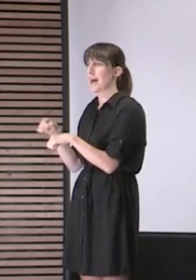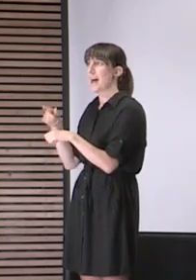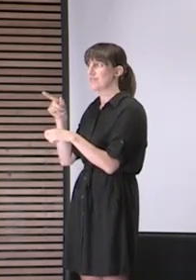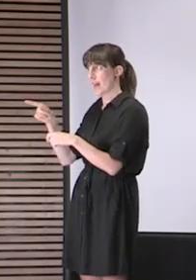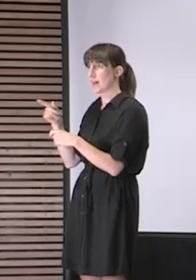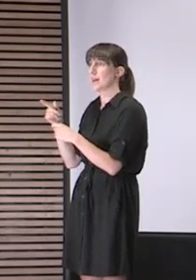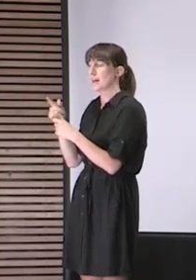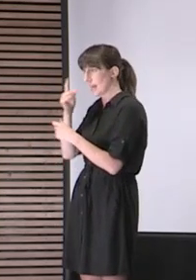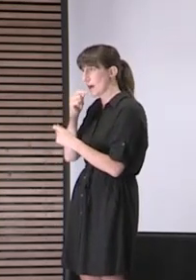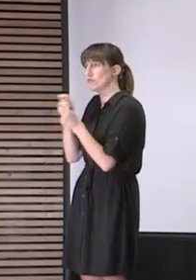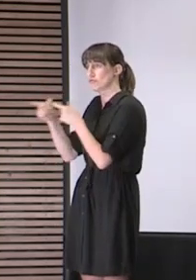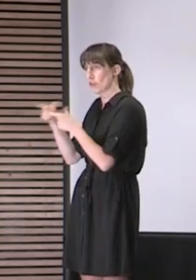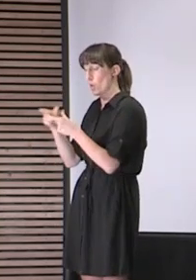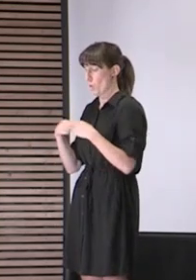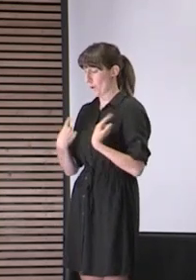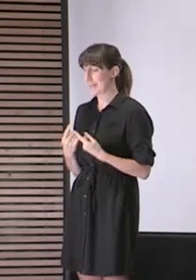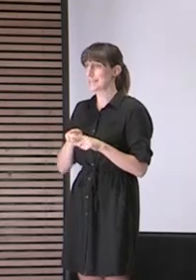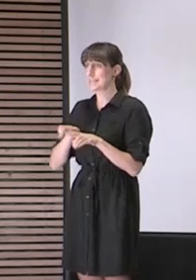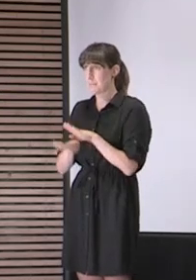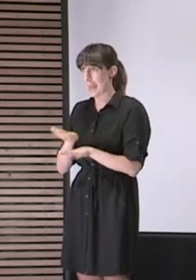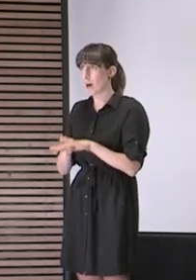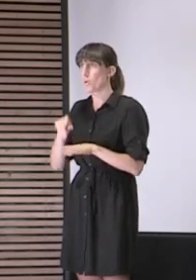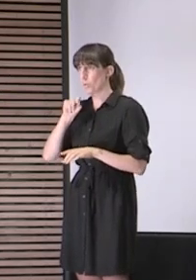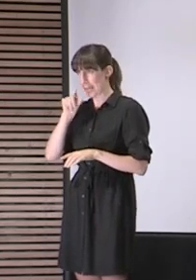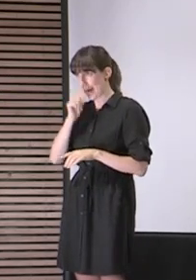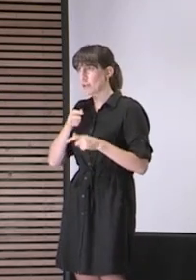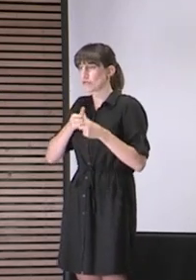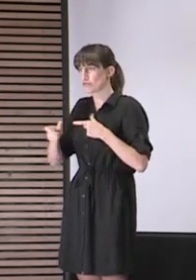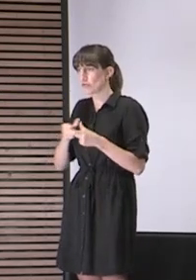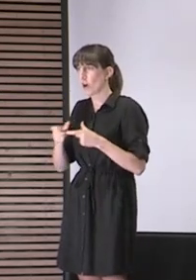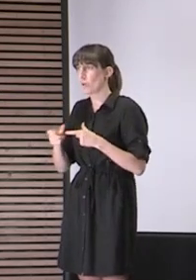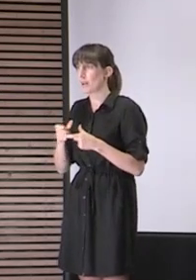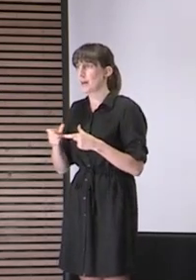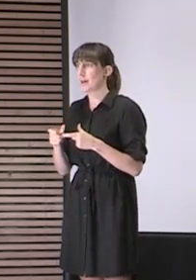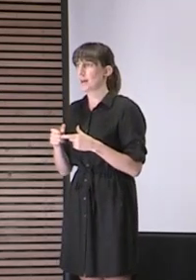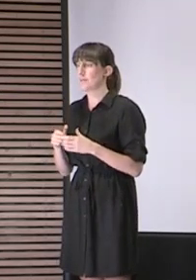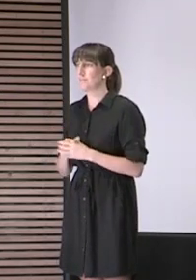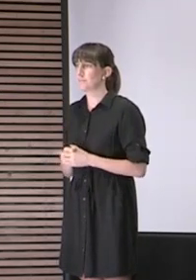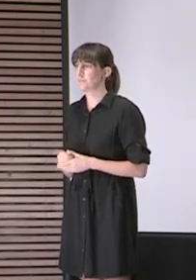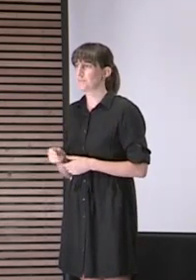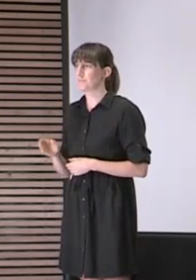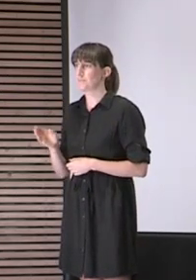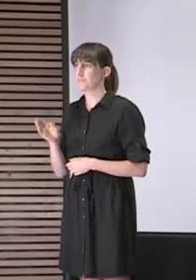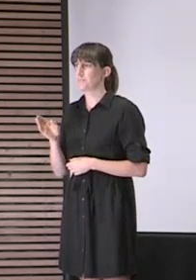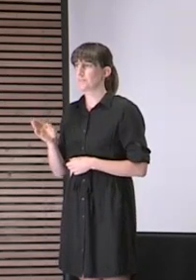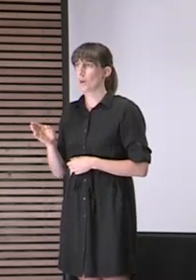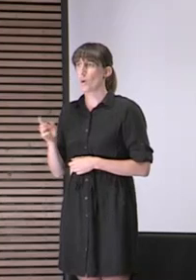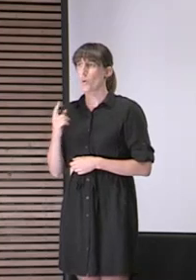de circuito". Eso es exactamente